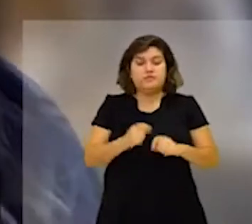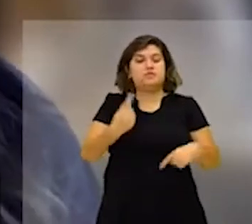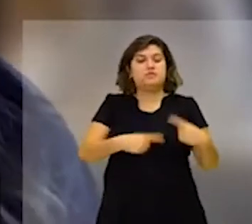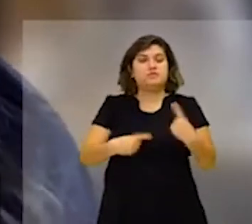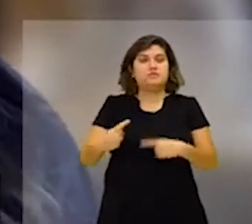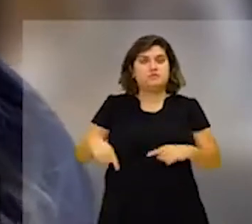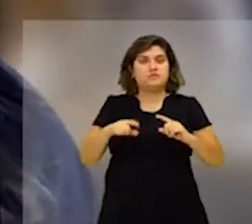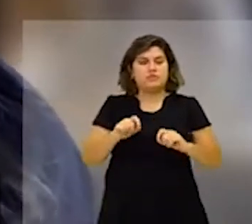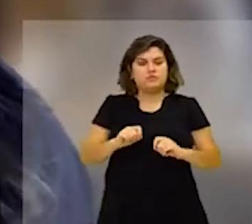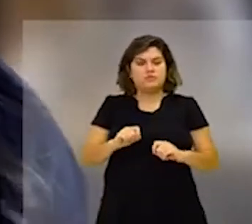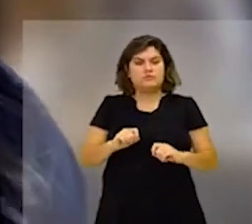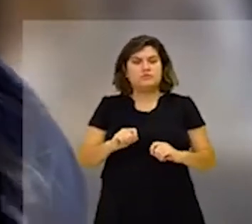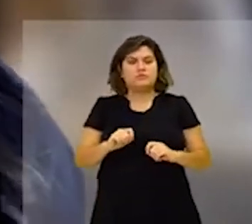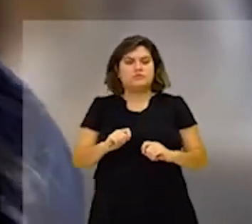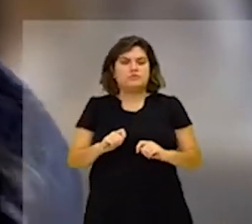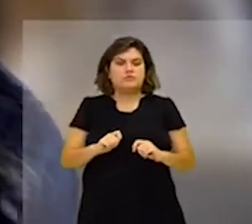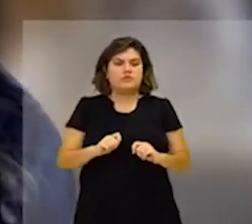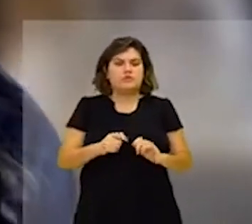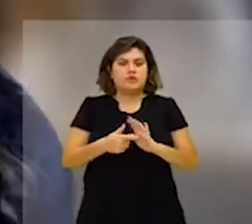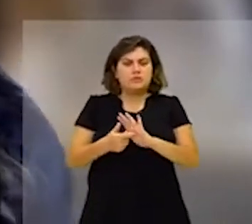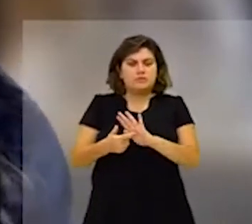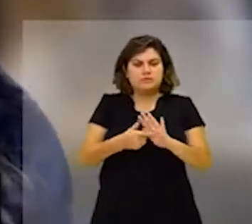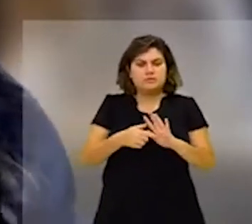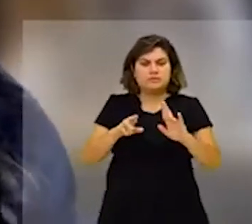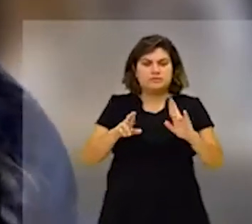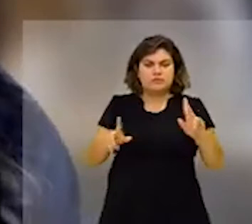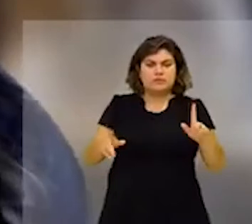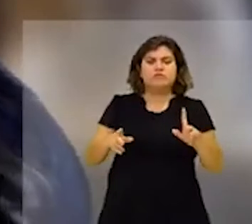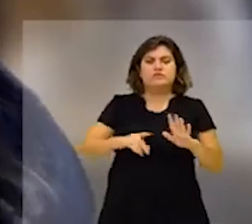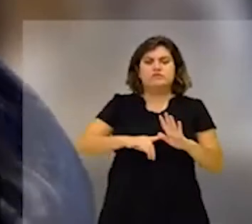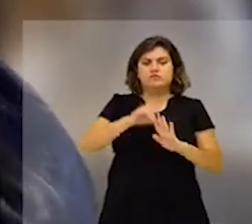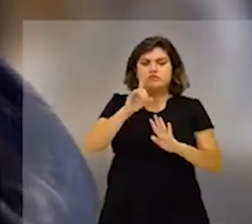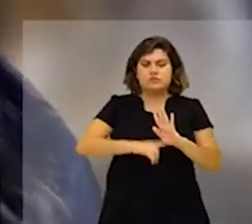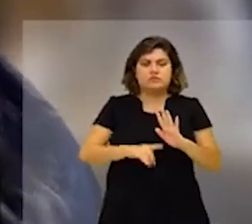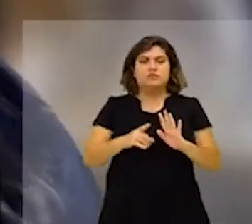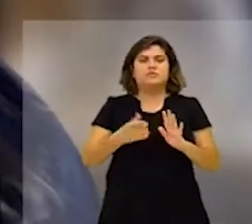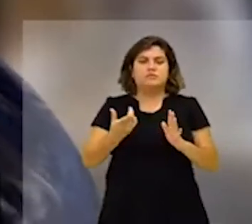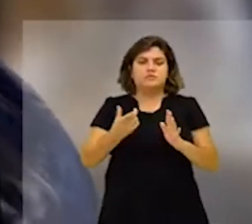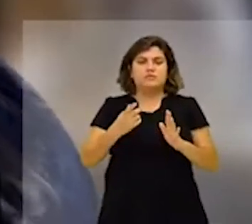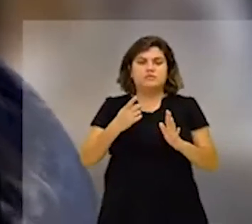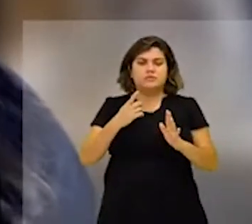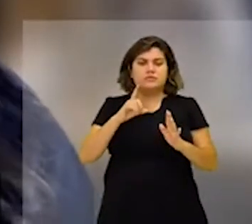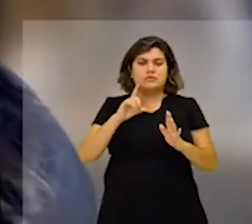fundamental compreender a diferença entre direito uma carência eo privilégio um direito Universal ou